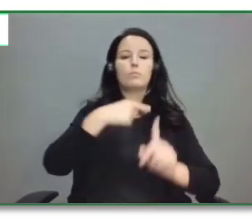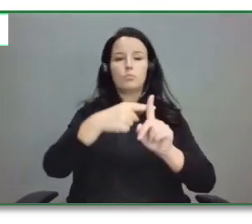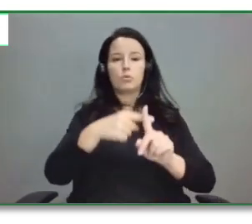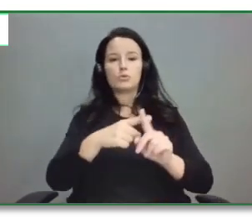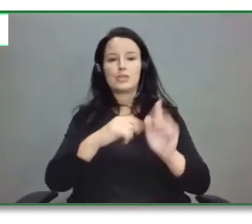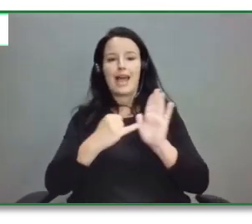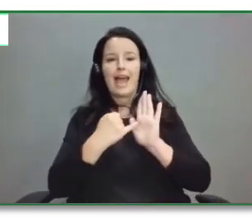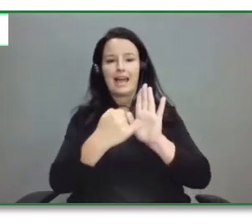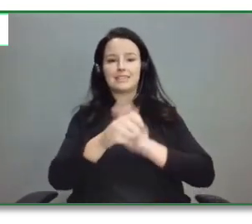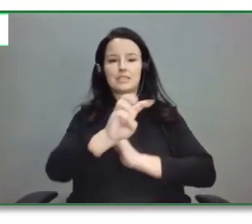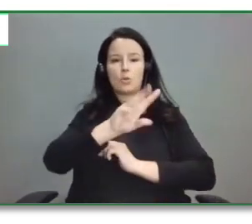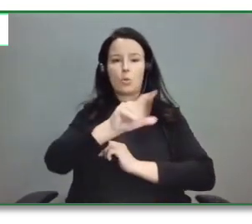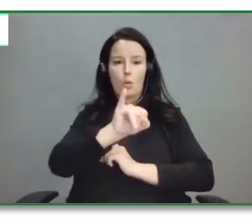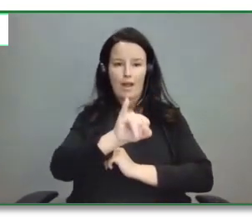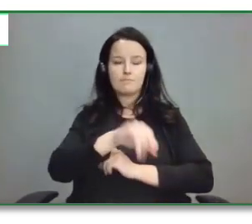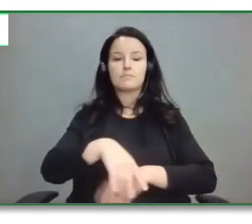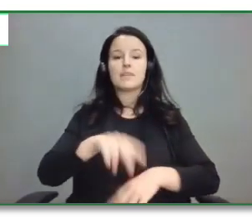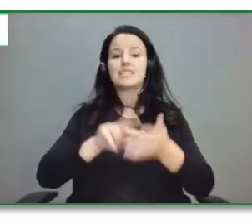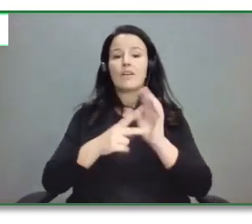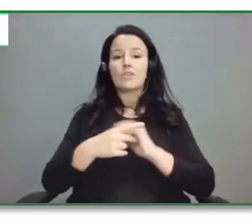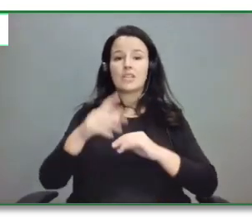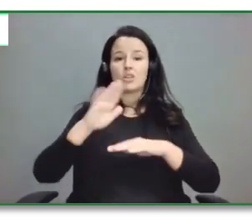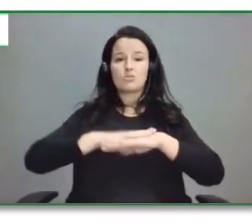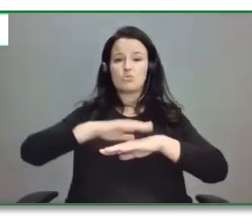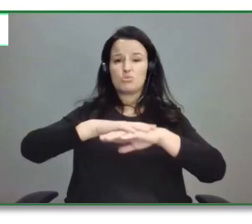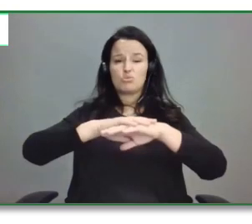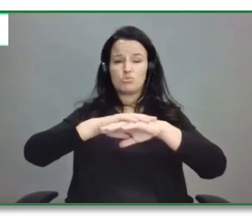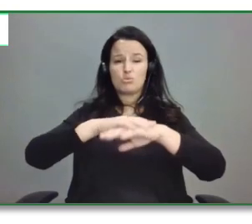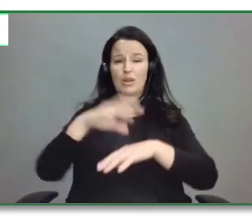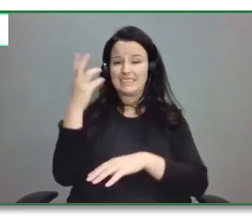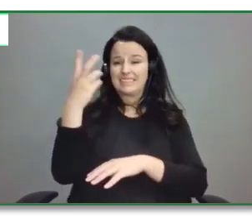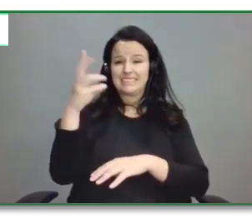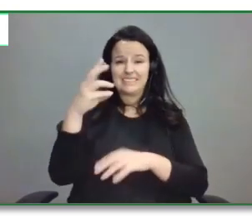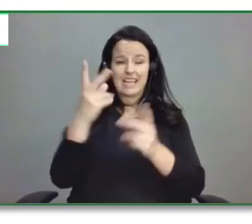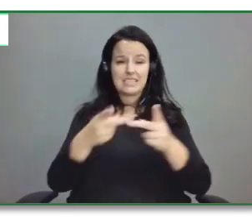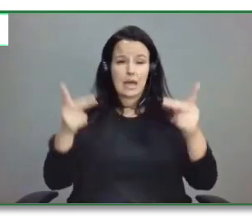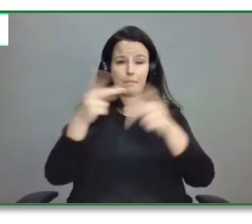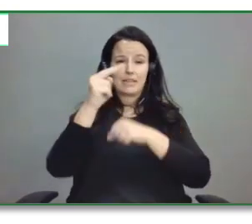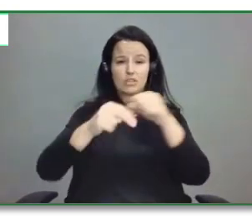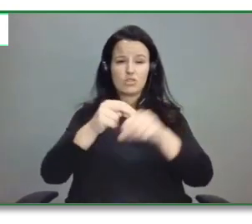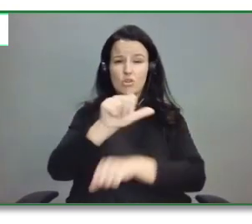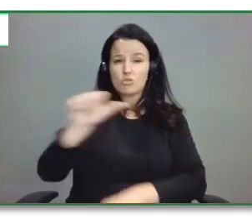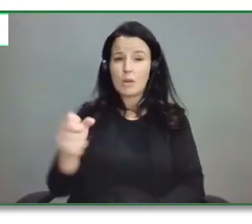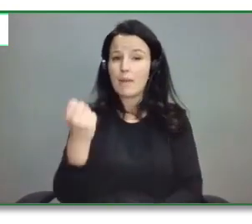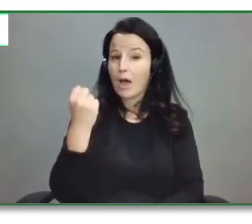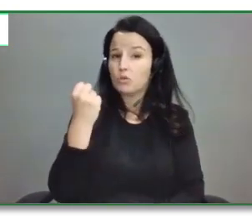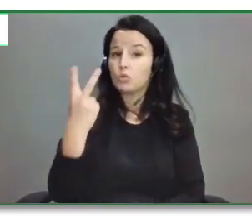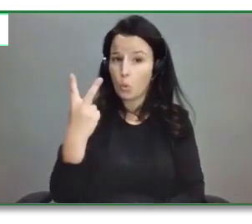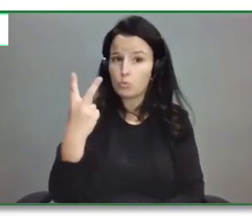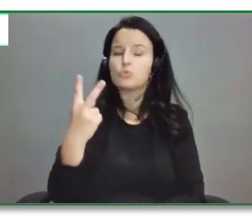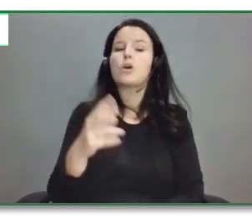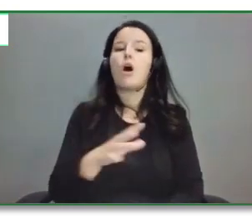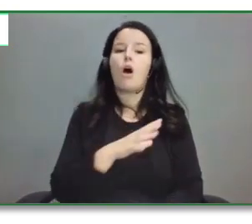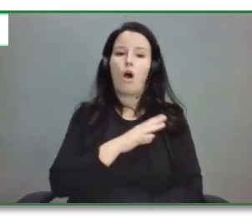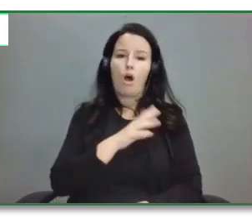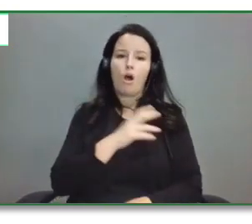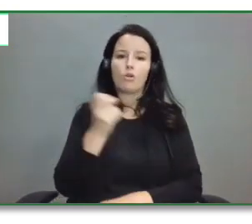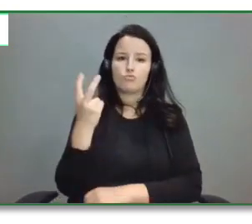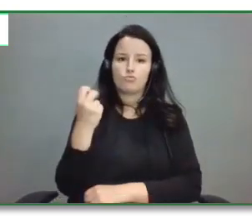en résumé en Espagne sur un total de 16 parcs nationaux ce 12 était représenté